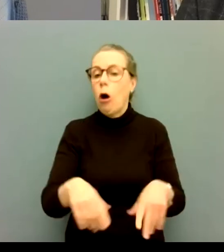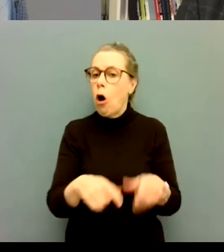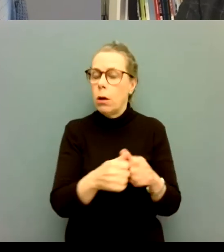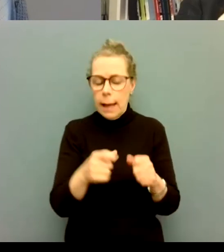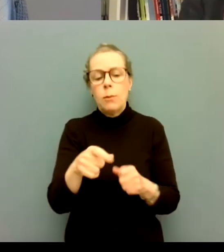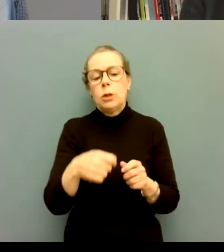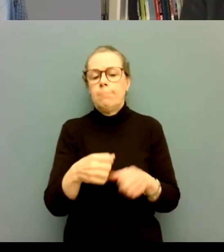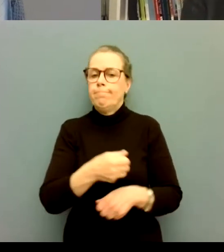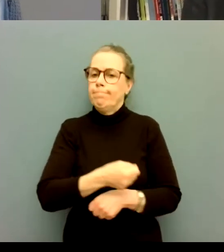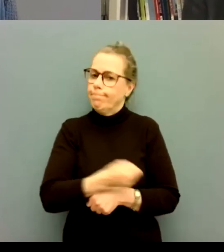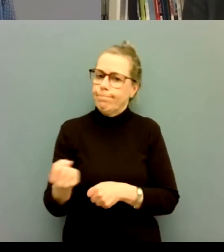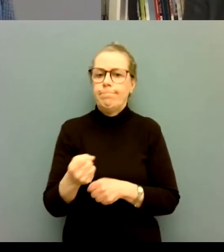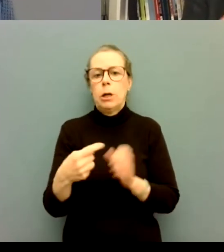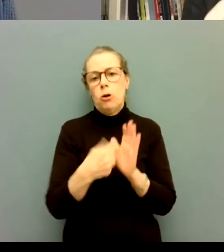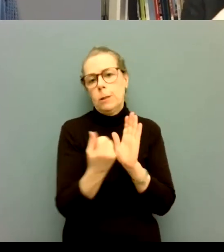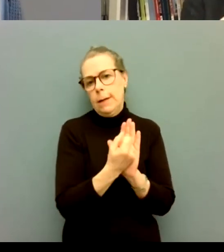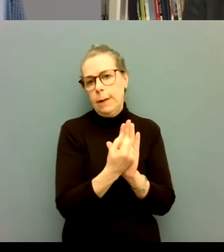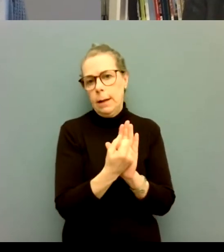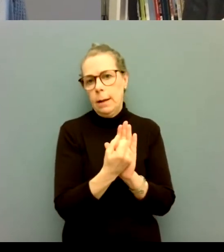Man måste skärpa lagstiftningen.